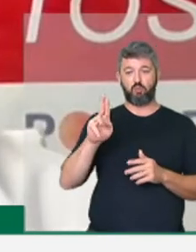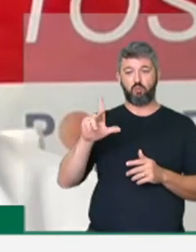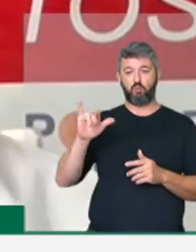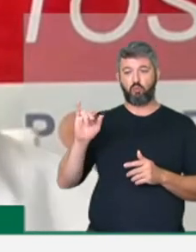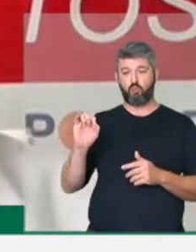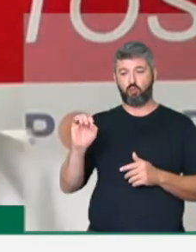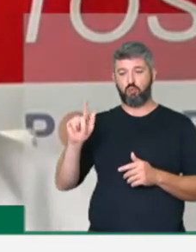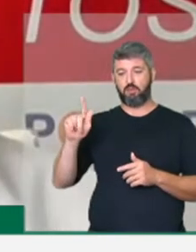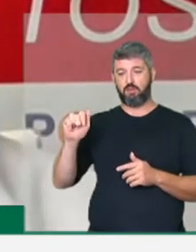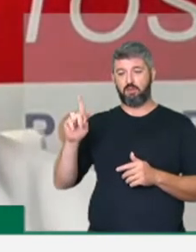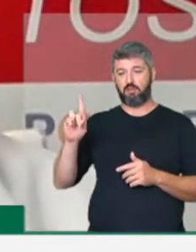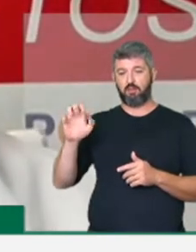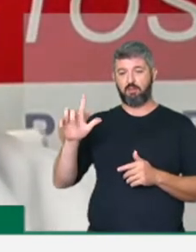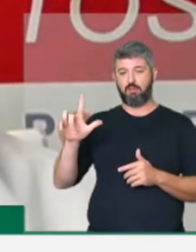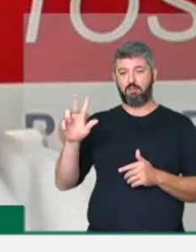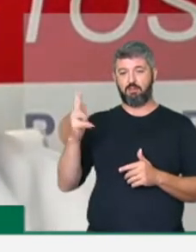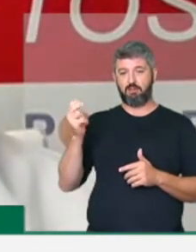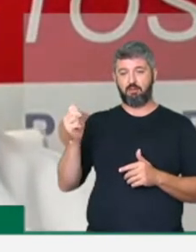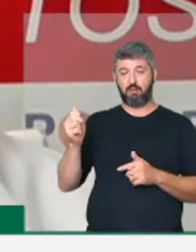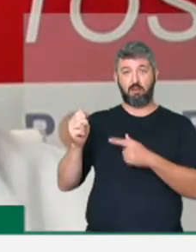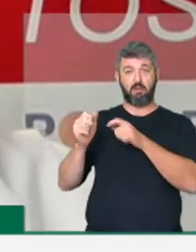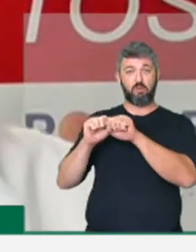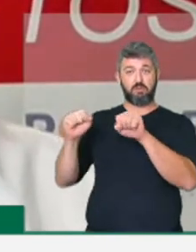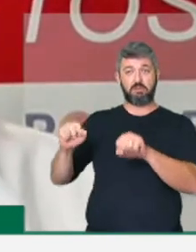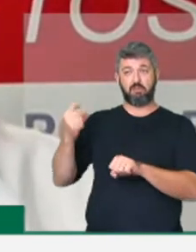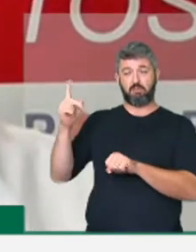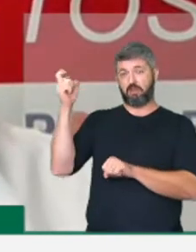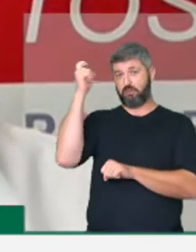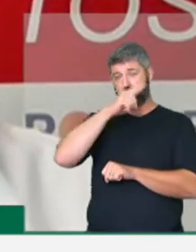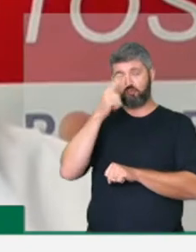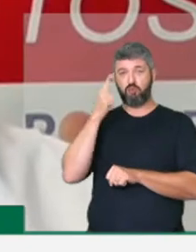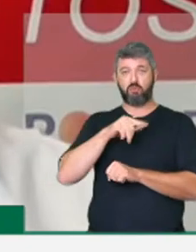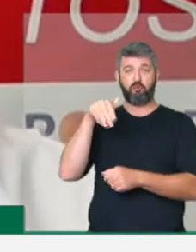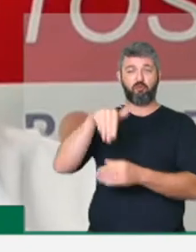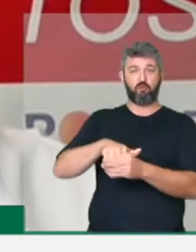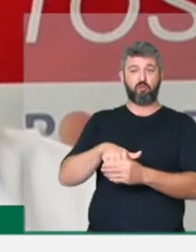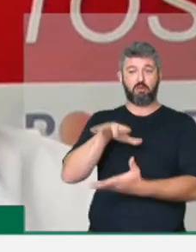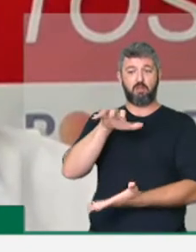NÓS VOTAMOS SIM, SÓ QUERO CONSIGNAR PRESIDENTE ATÉ PARA QUE OUTROS COMPREENDAM QUANDO DIZIA A ESQUERDA... É CONTRA